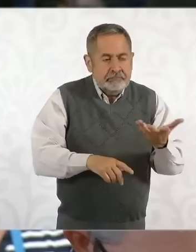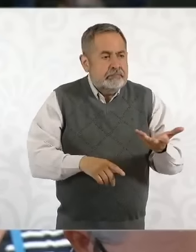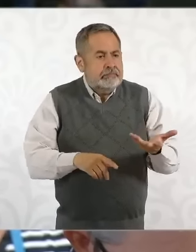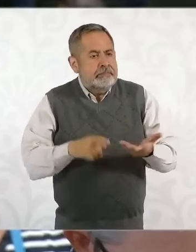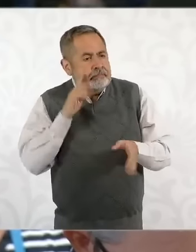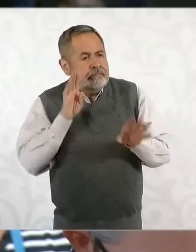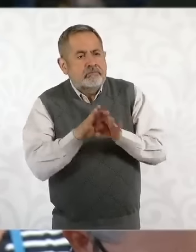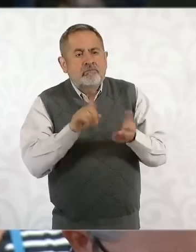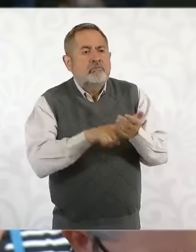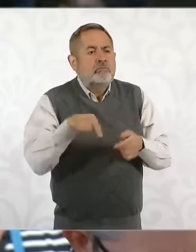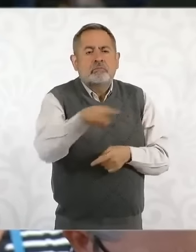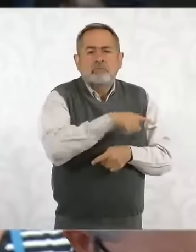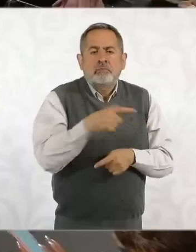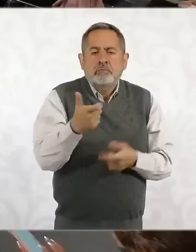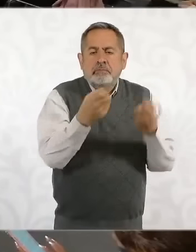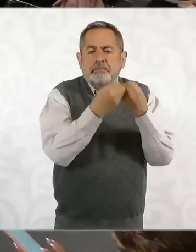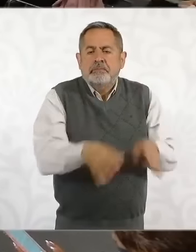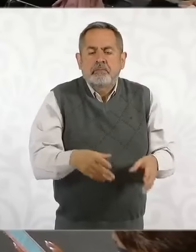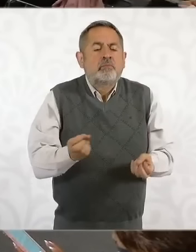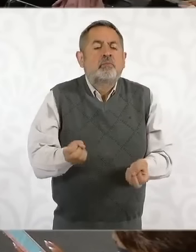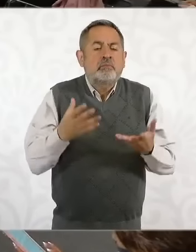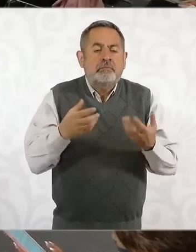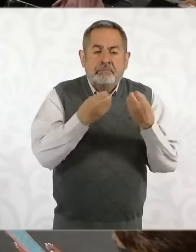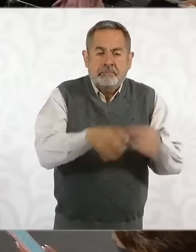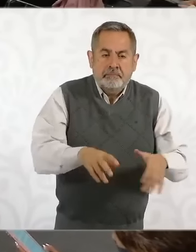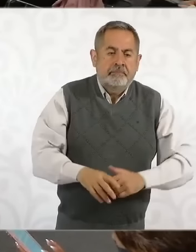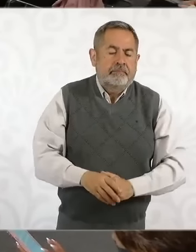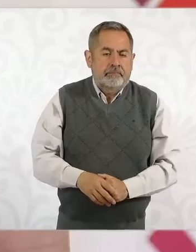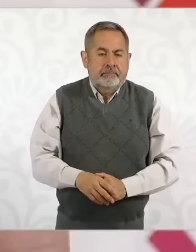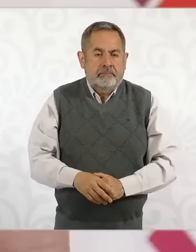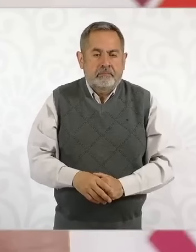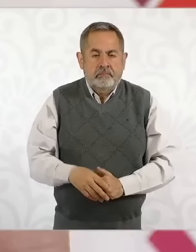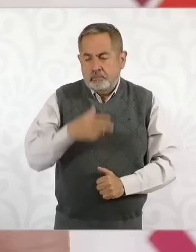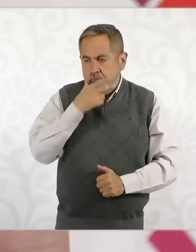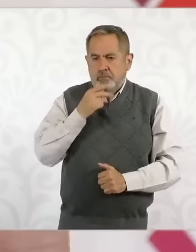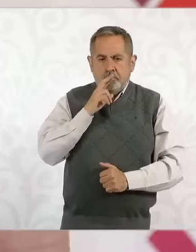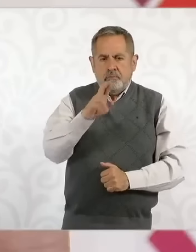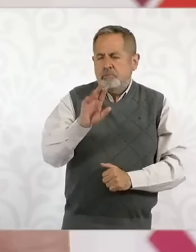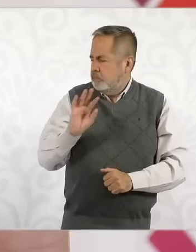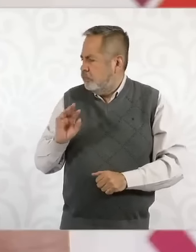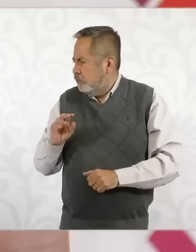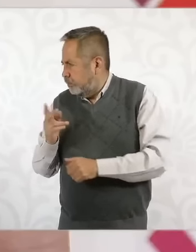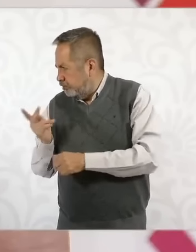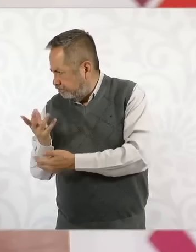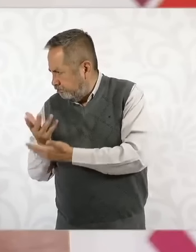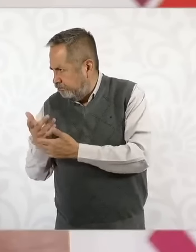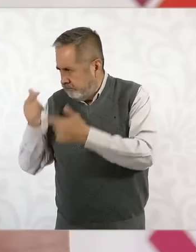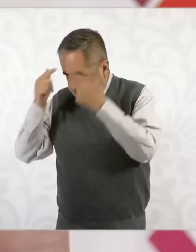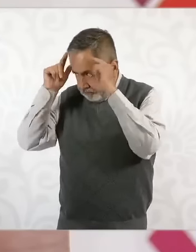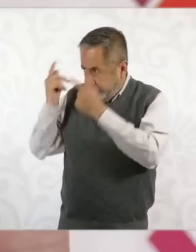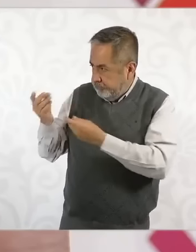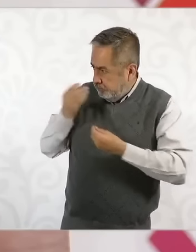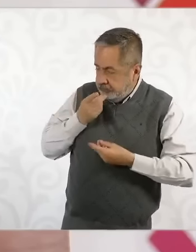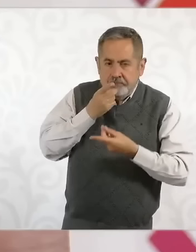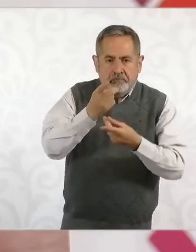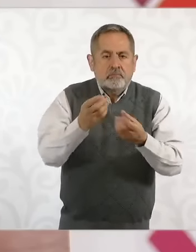para las organizaciones criminales. Lo tiene la Secretaría de Marina, lo dio a conocer, pero con gusto le pedimos a manera que que lo comparta lo que se ha asegurado en altamar, se